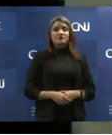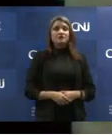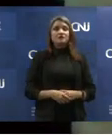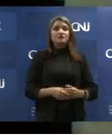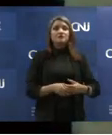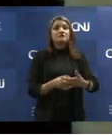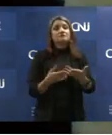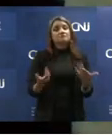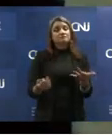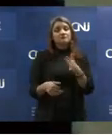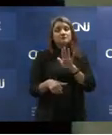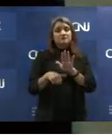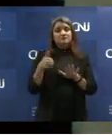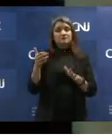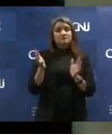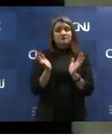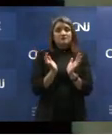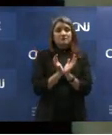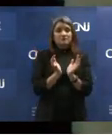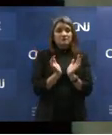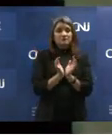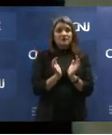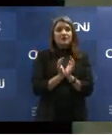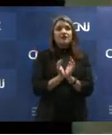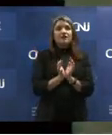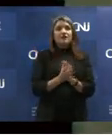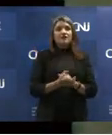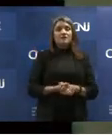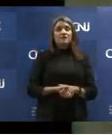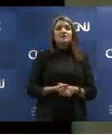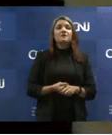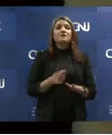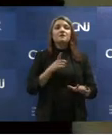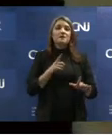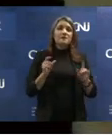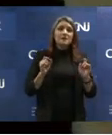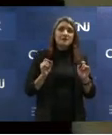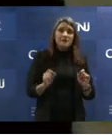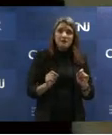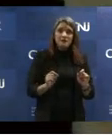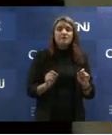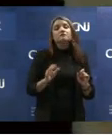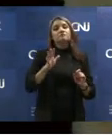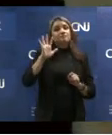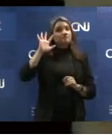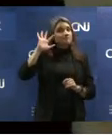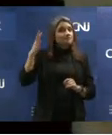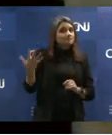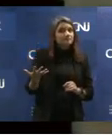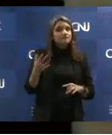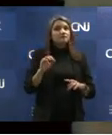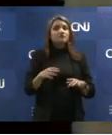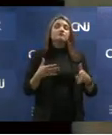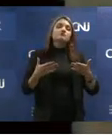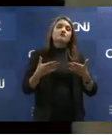Caro jogadores do STF, deve por unanimidade, já decidiu que a reabertura de procedimento